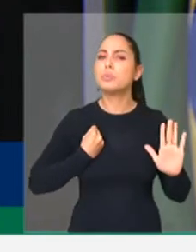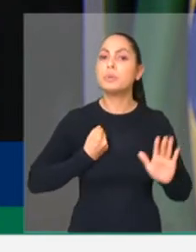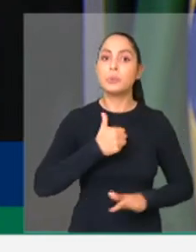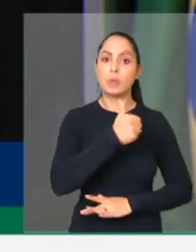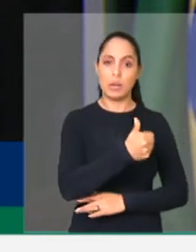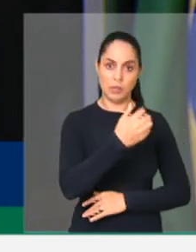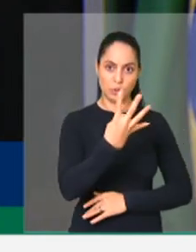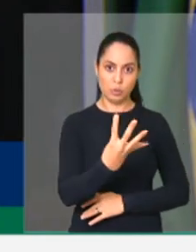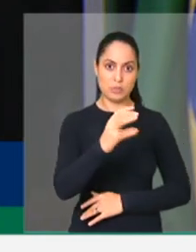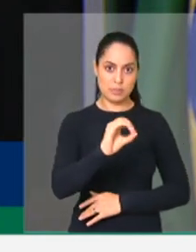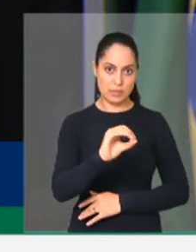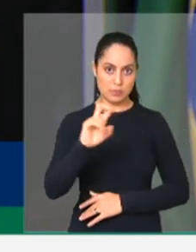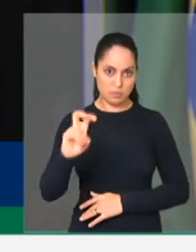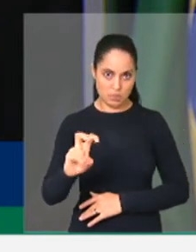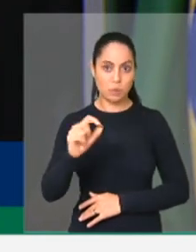QUE ESSE PL PUDESSE SER VOTADO... NÓS ARTICULAMOS